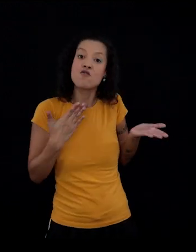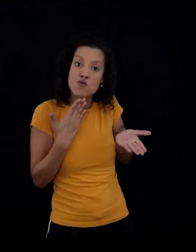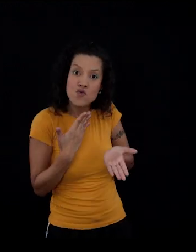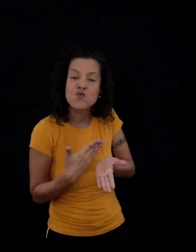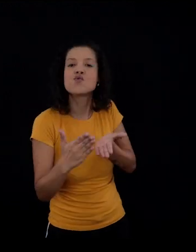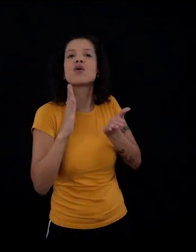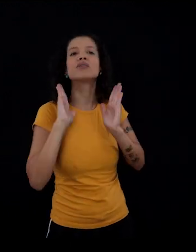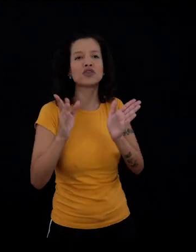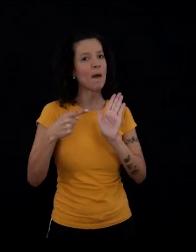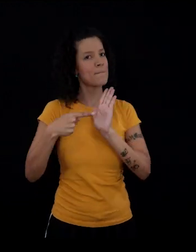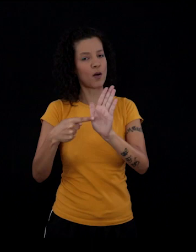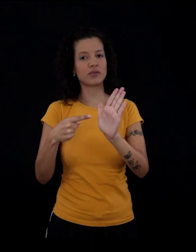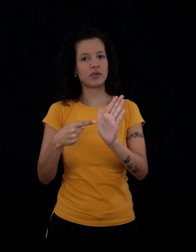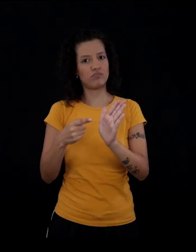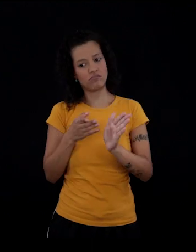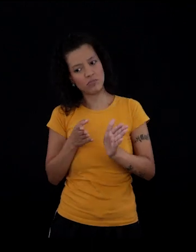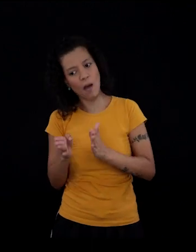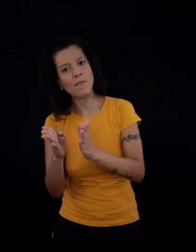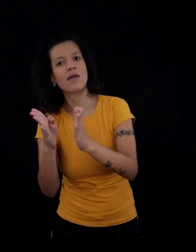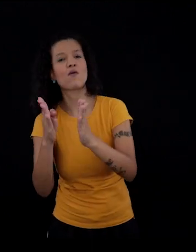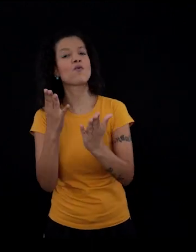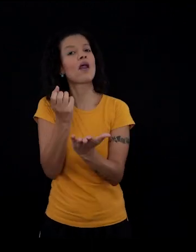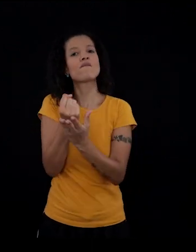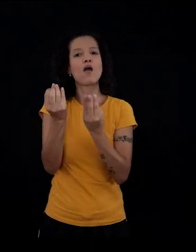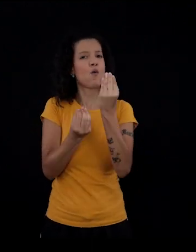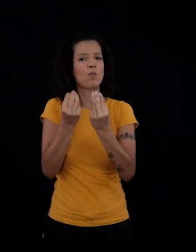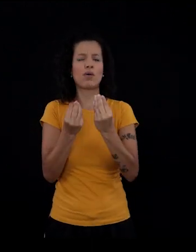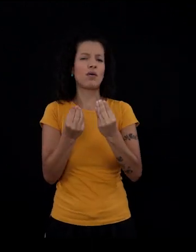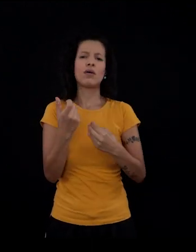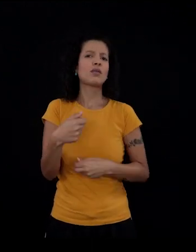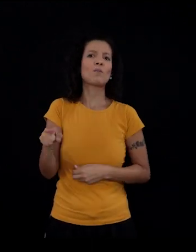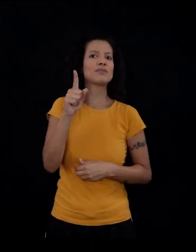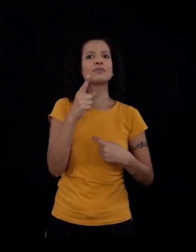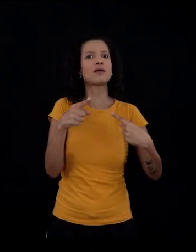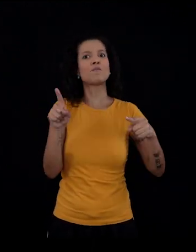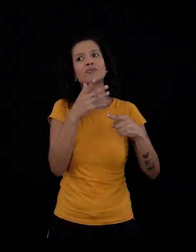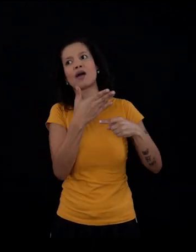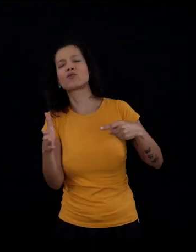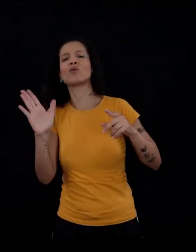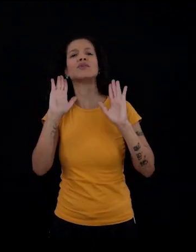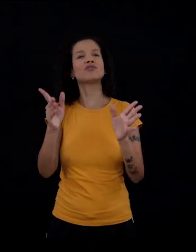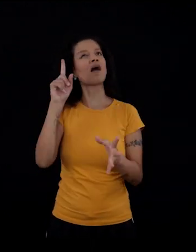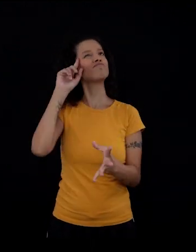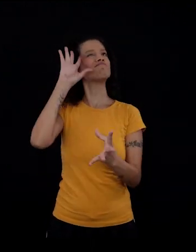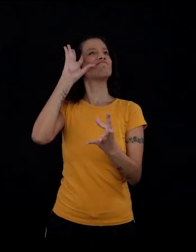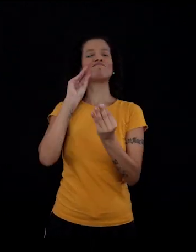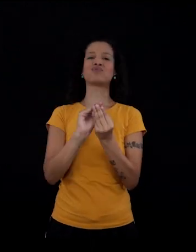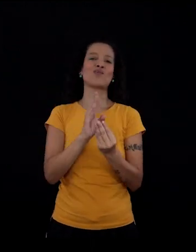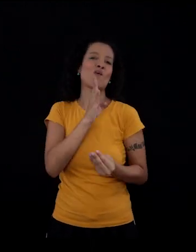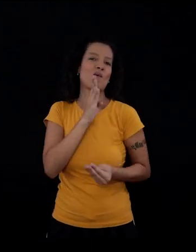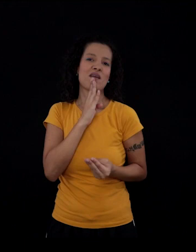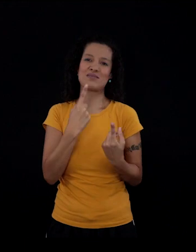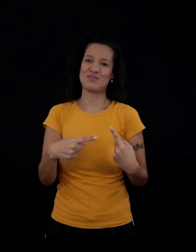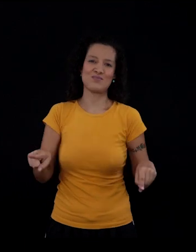isso já dá meio que “a gente vai para cá”, não precisa ouvir a música, sabe que vem a música depois.